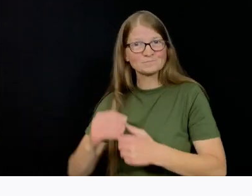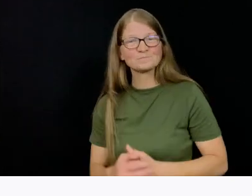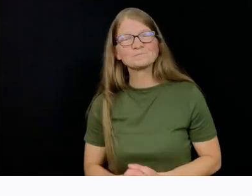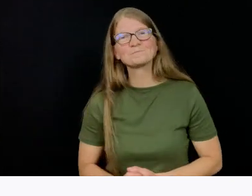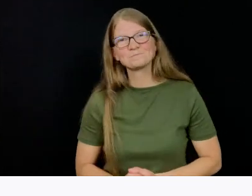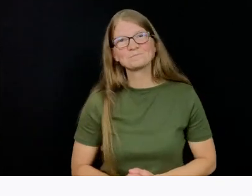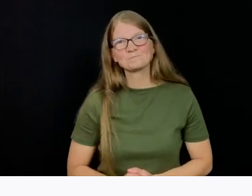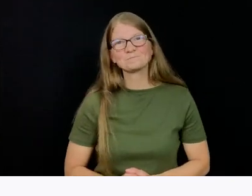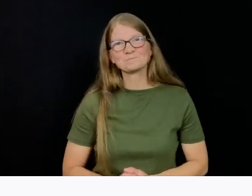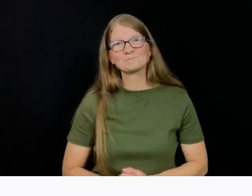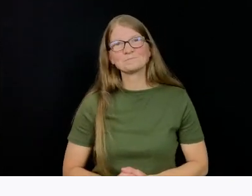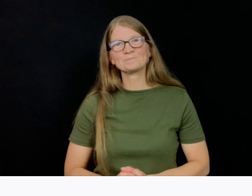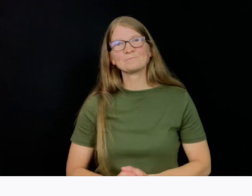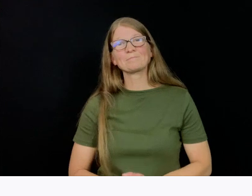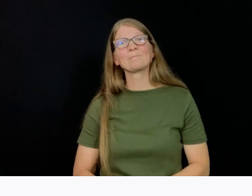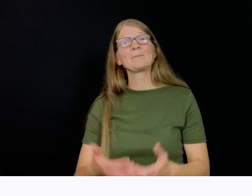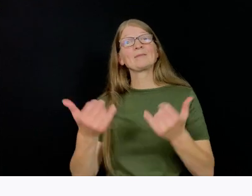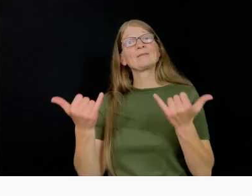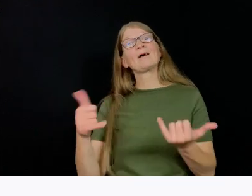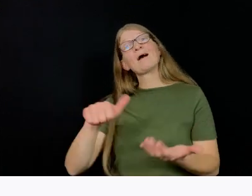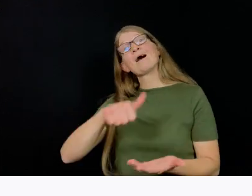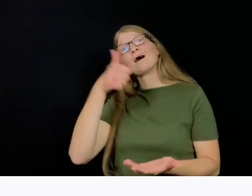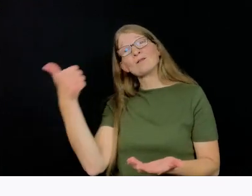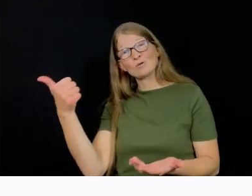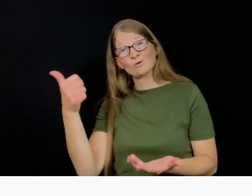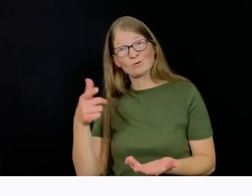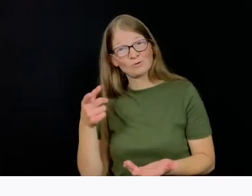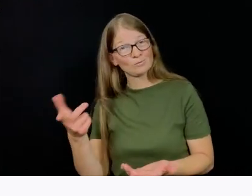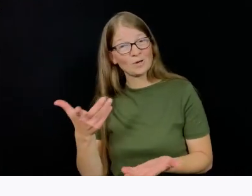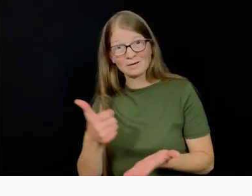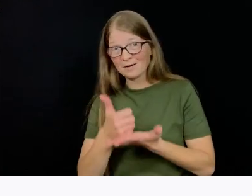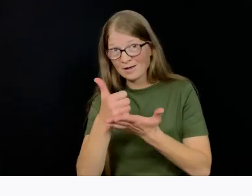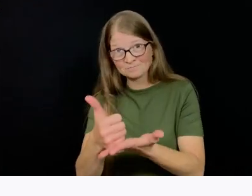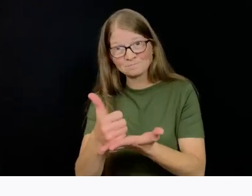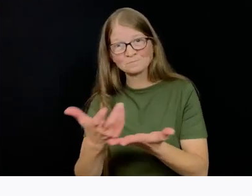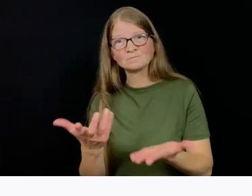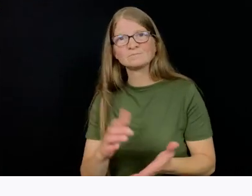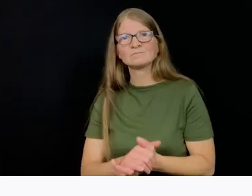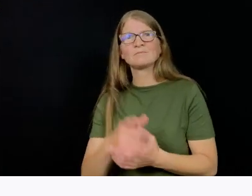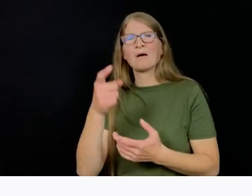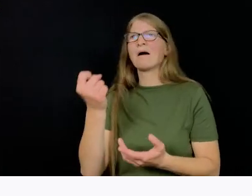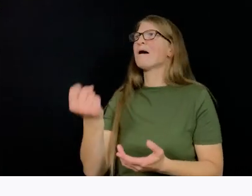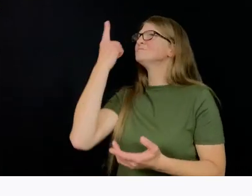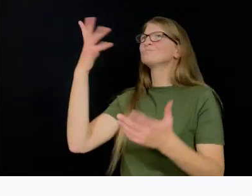من المجالات الأخرى التي يكون فيها الواقع المعزز مفيداً هي فهم العالم من حولكم